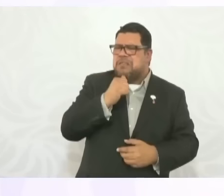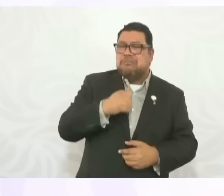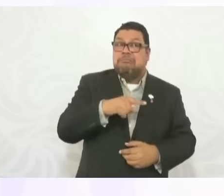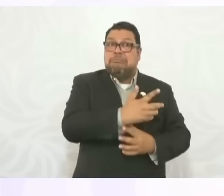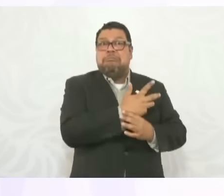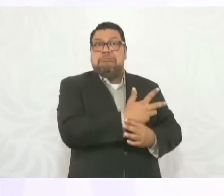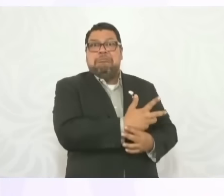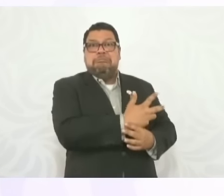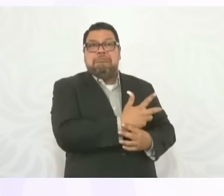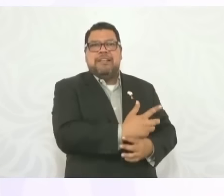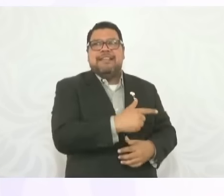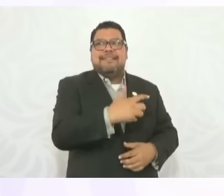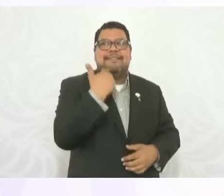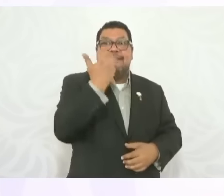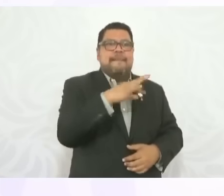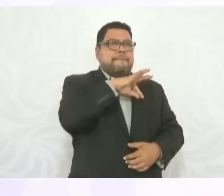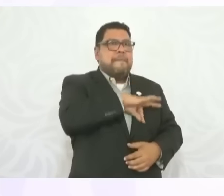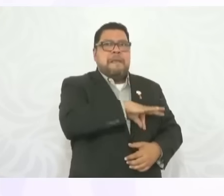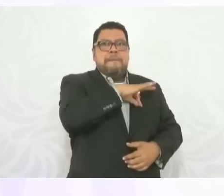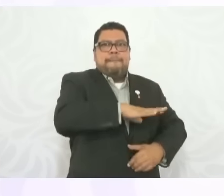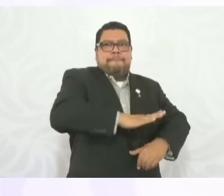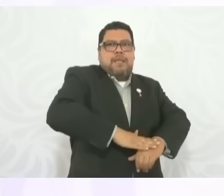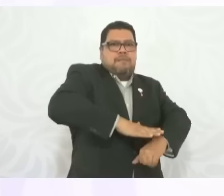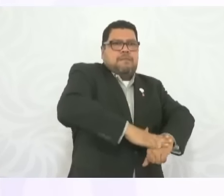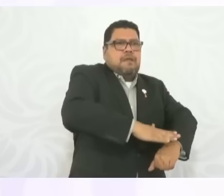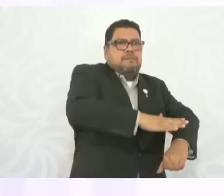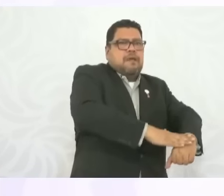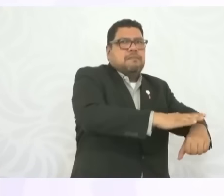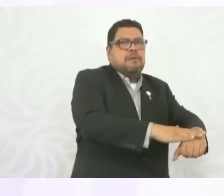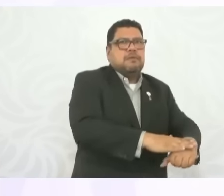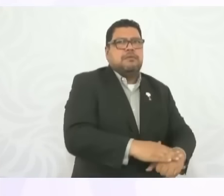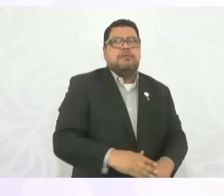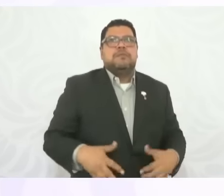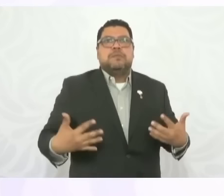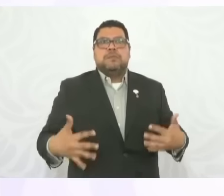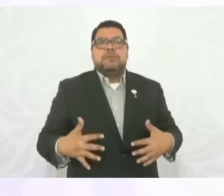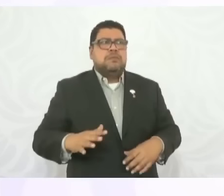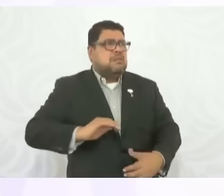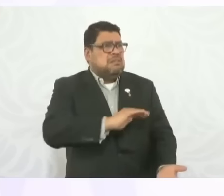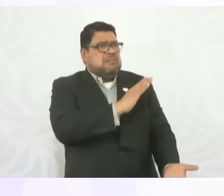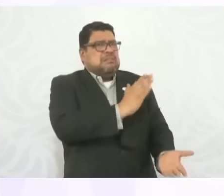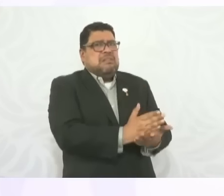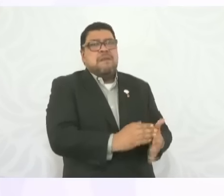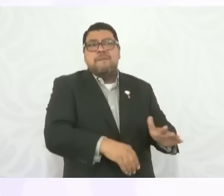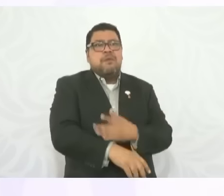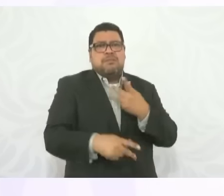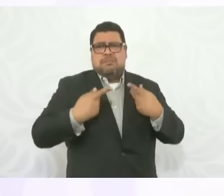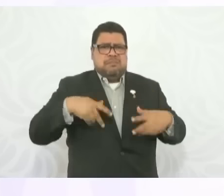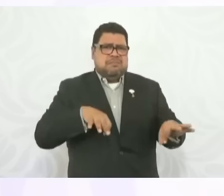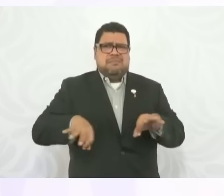avanzaron en su privatización. Si no pudieron más, también fue gracias a los trabajadores petroleros.